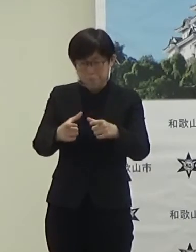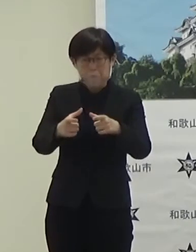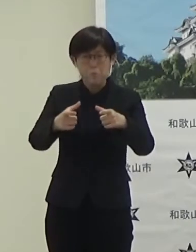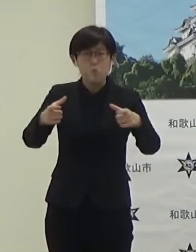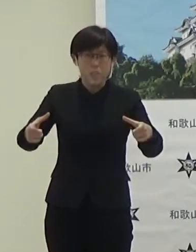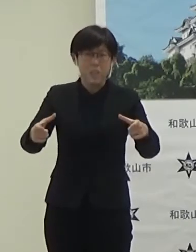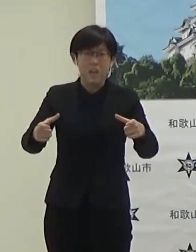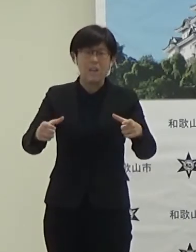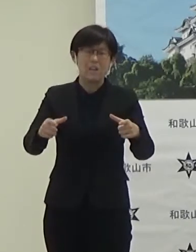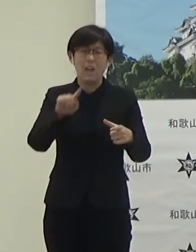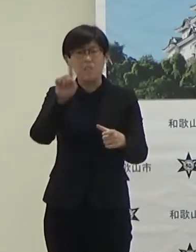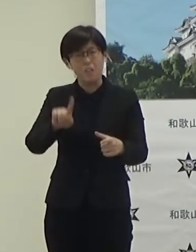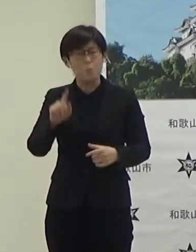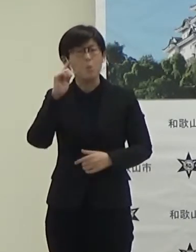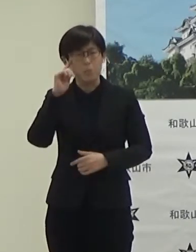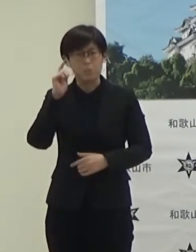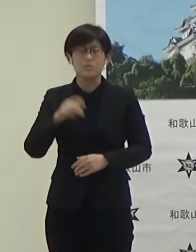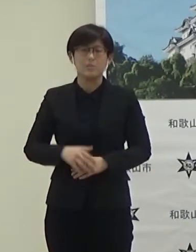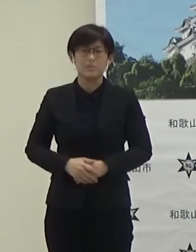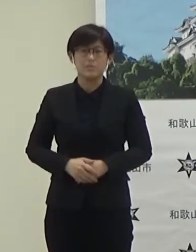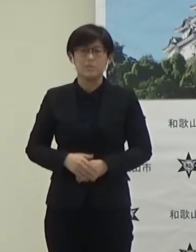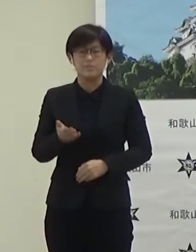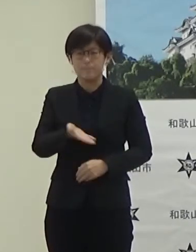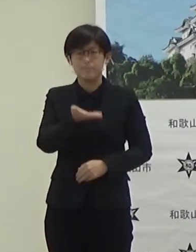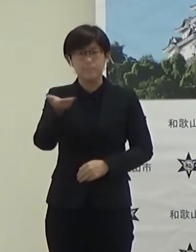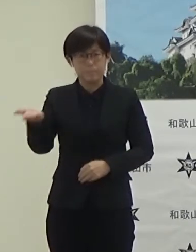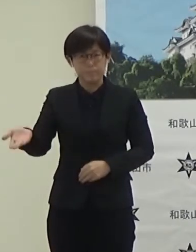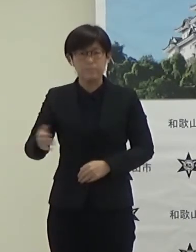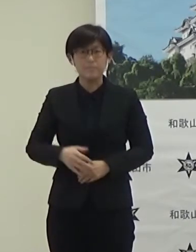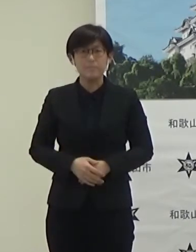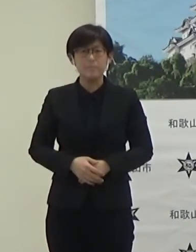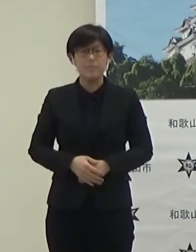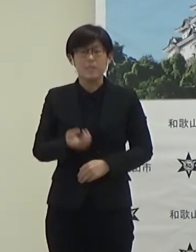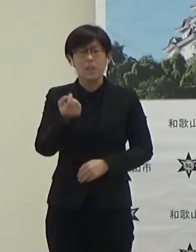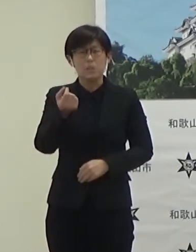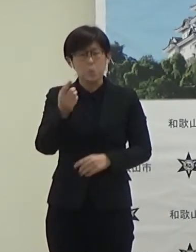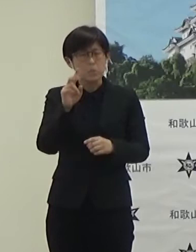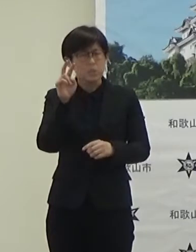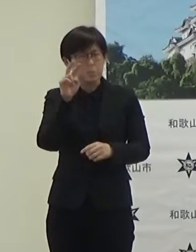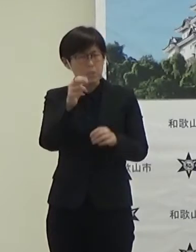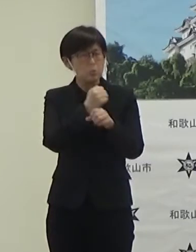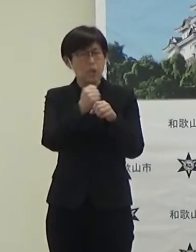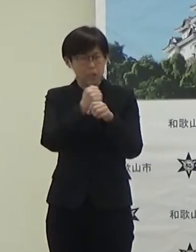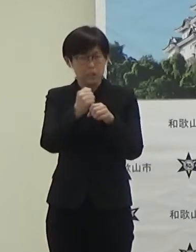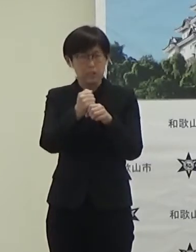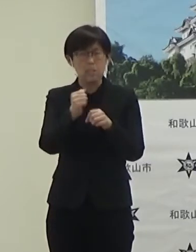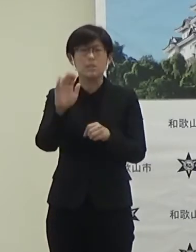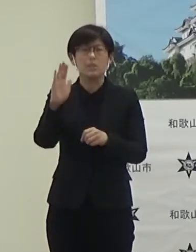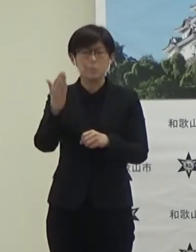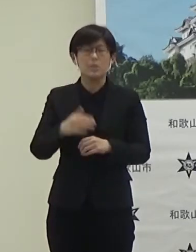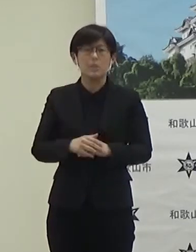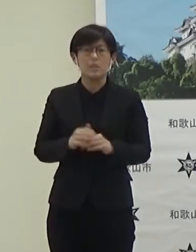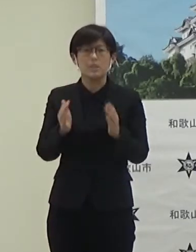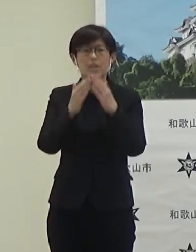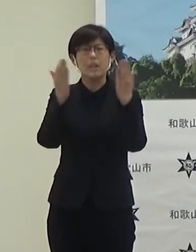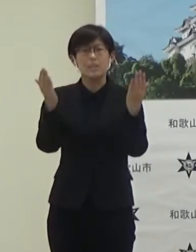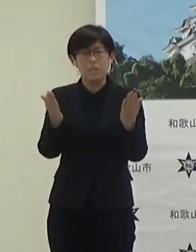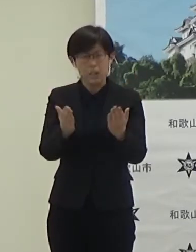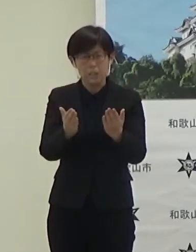次お願いします これちょっと見にくいんですけど 大体の傾向で把握していただけ ればと思います